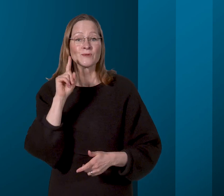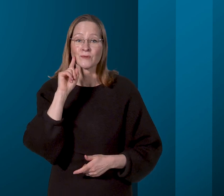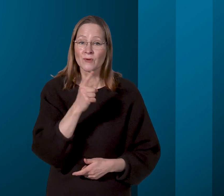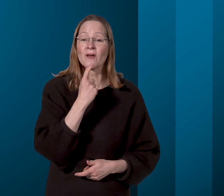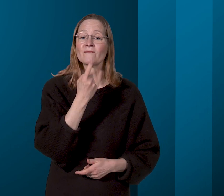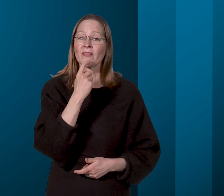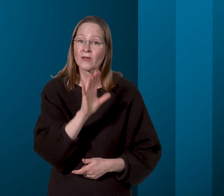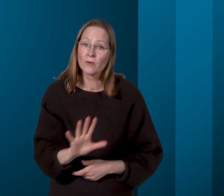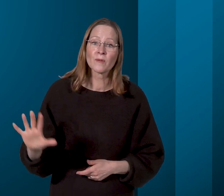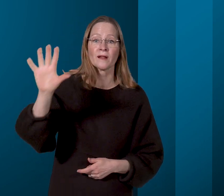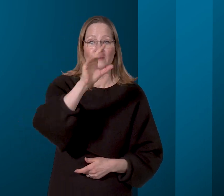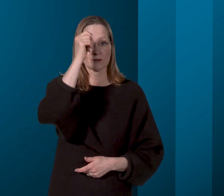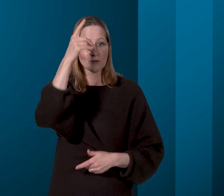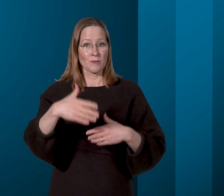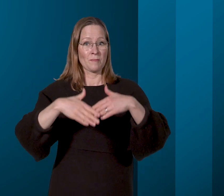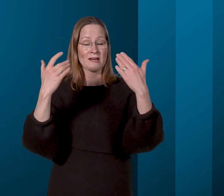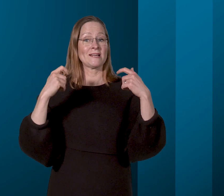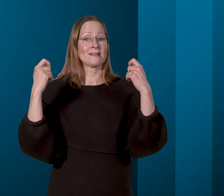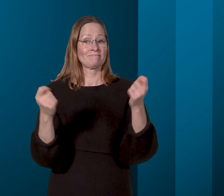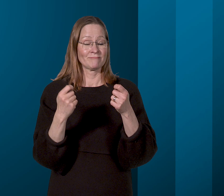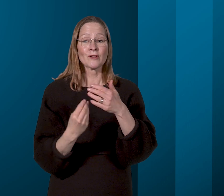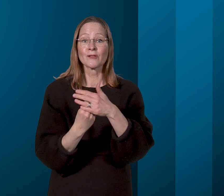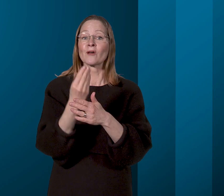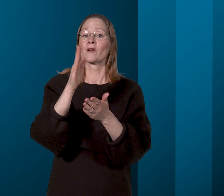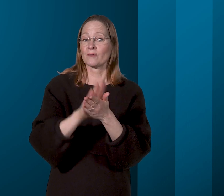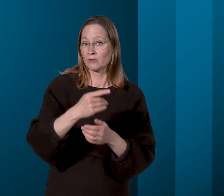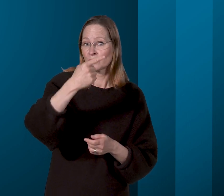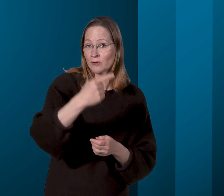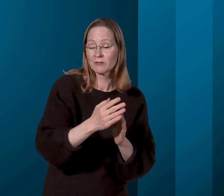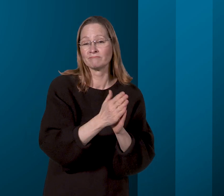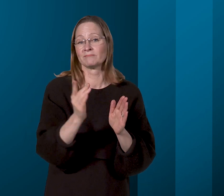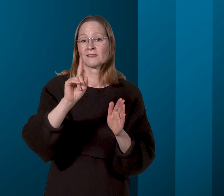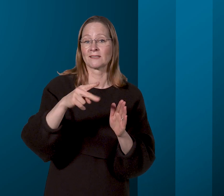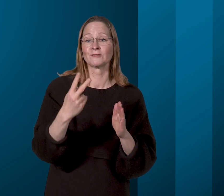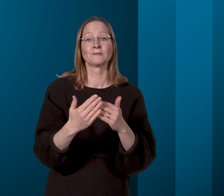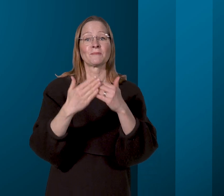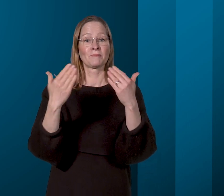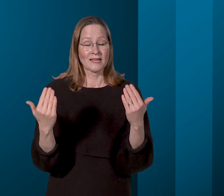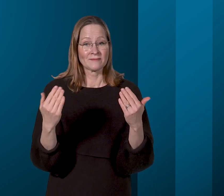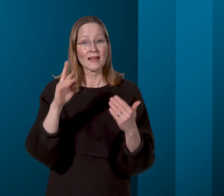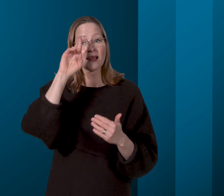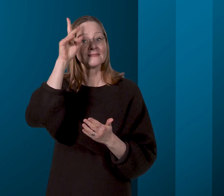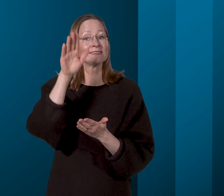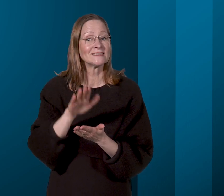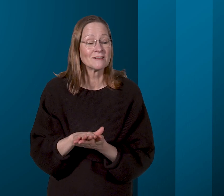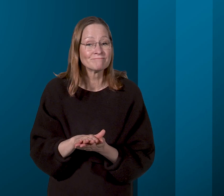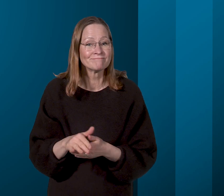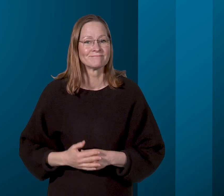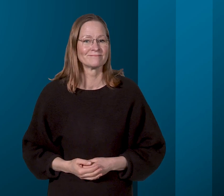kuurojen valtakunnallisia kulttuuripäiviä, vietetään 10.−12.5.2024 Helsingissä.